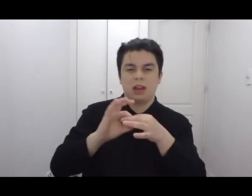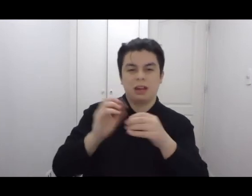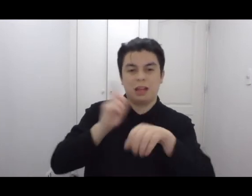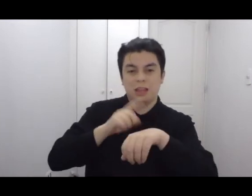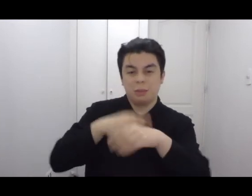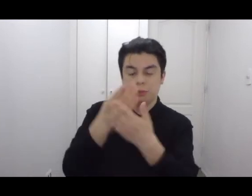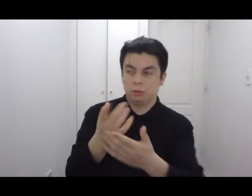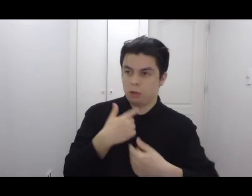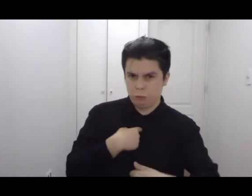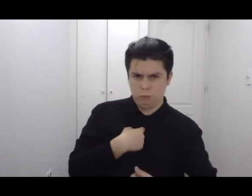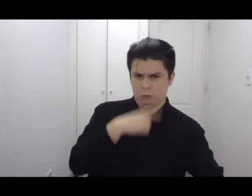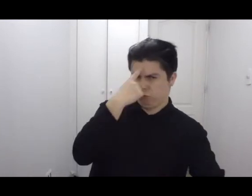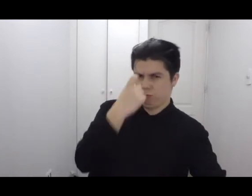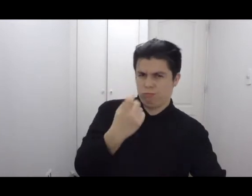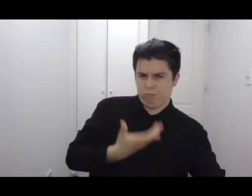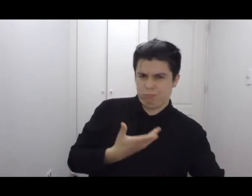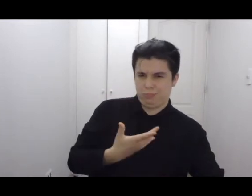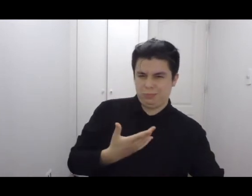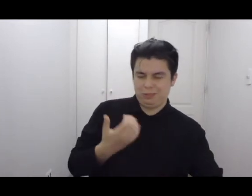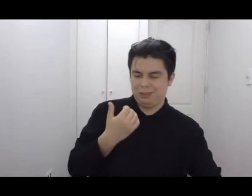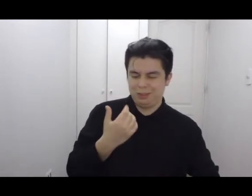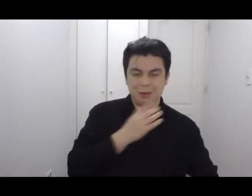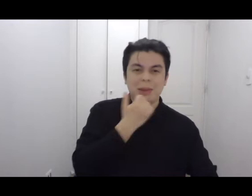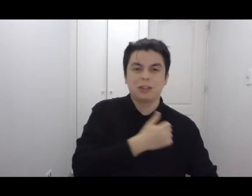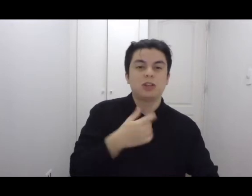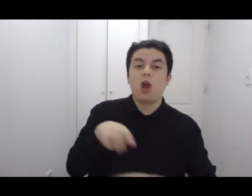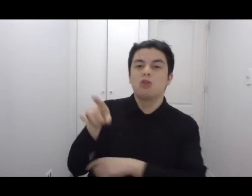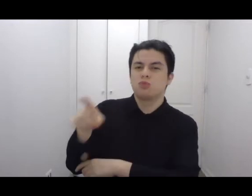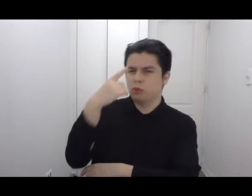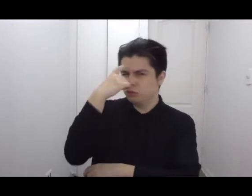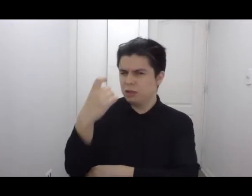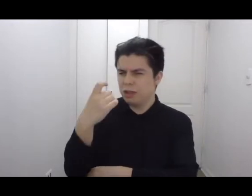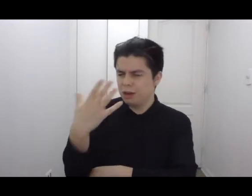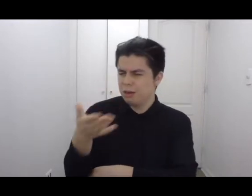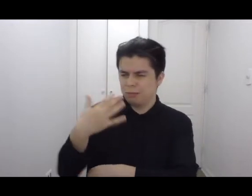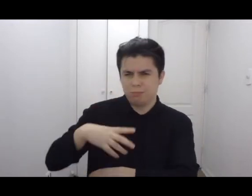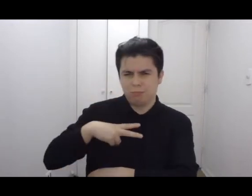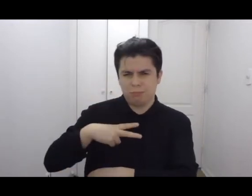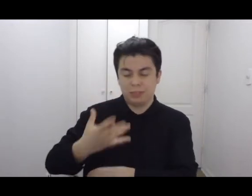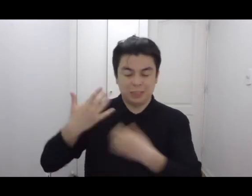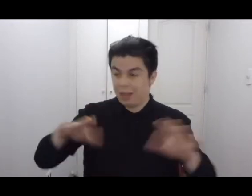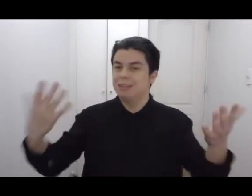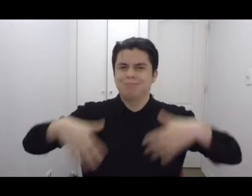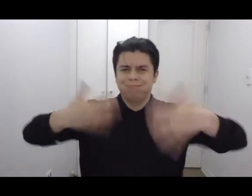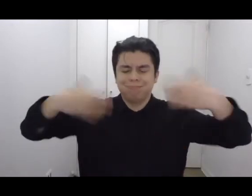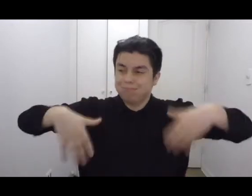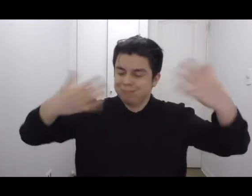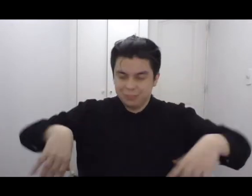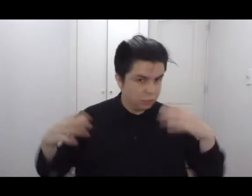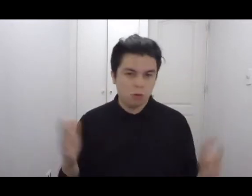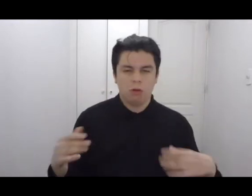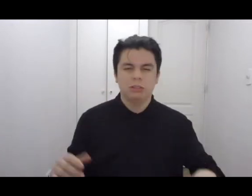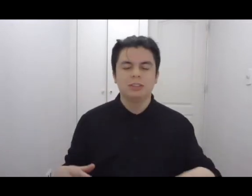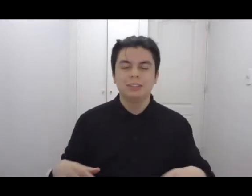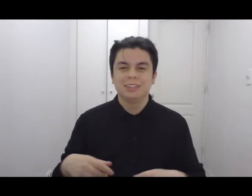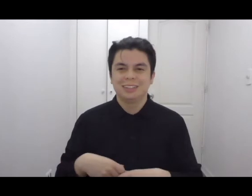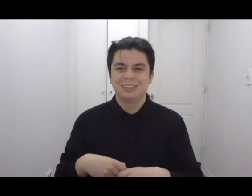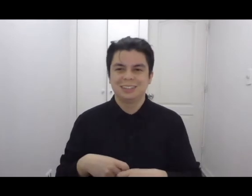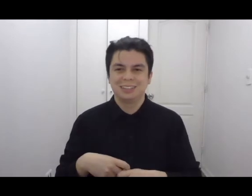su tiempo - ay que estás seria ya despabílate - bueno y también acuéstense temprano